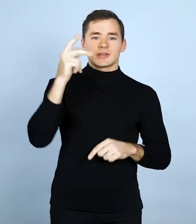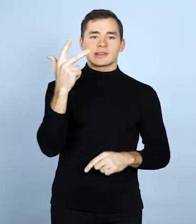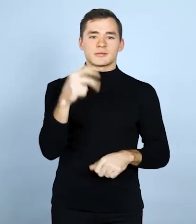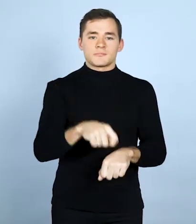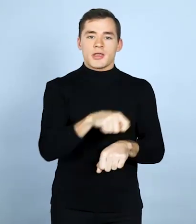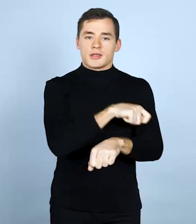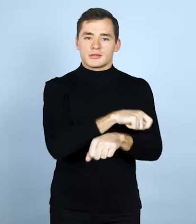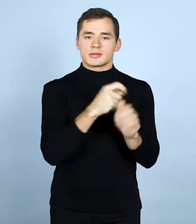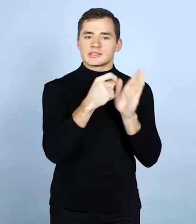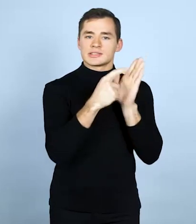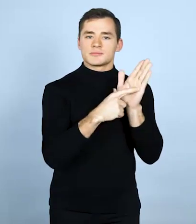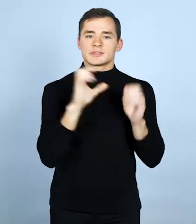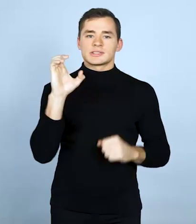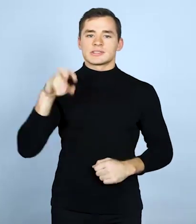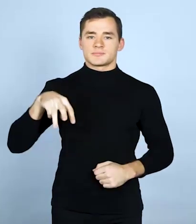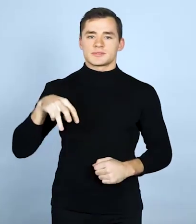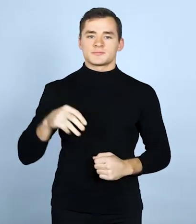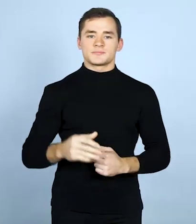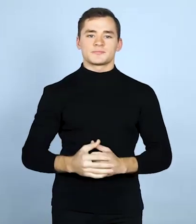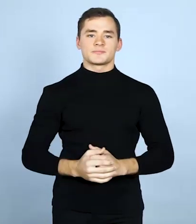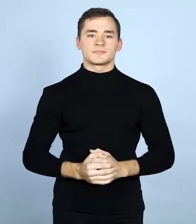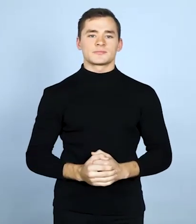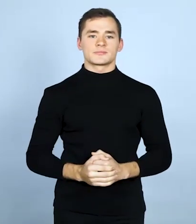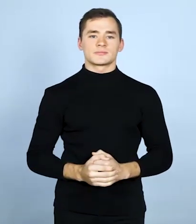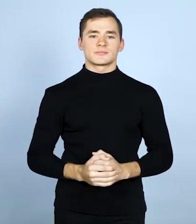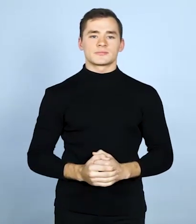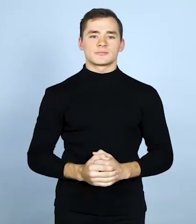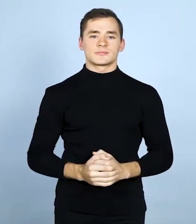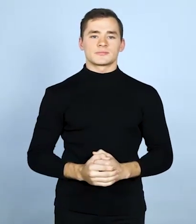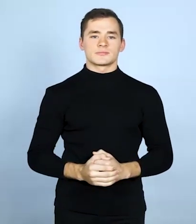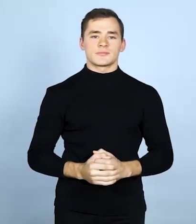3 метра 17 сантиметров.